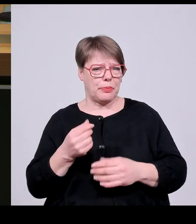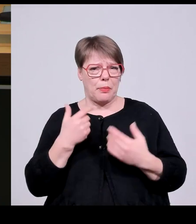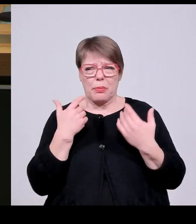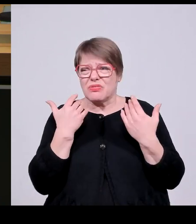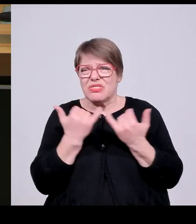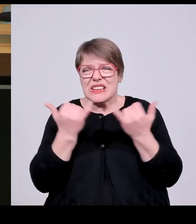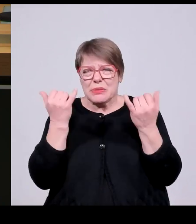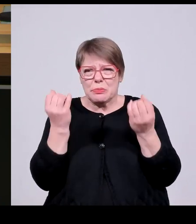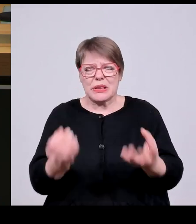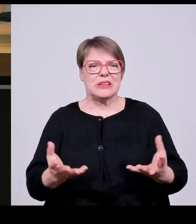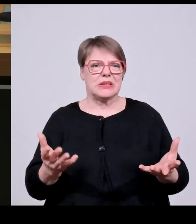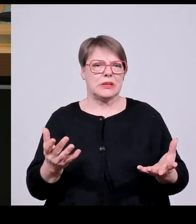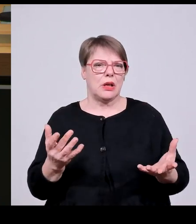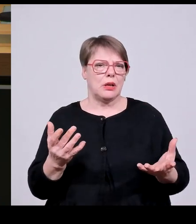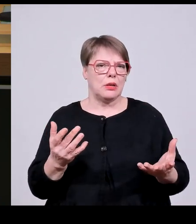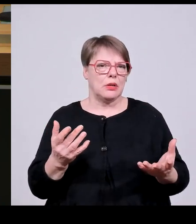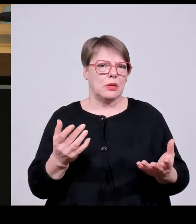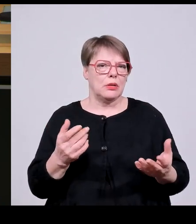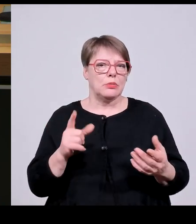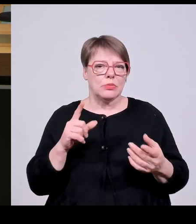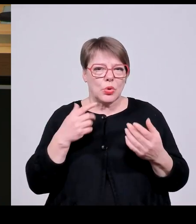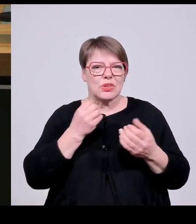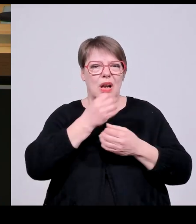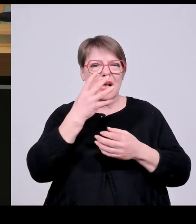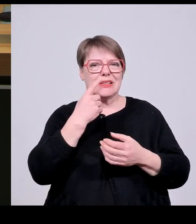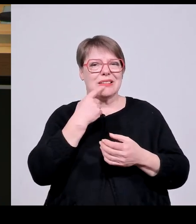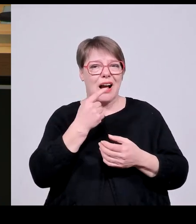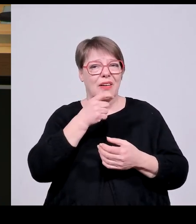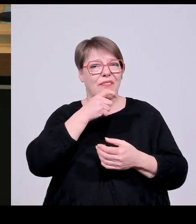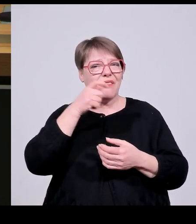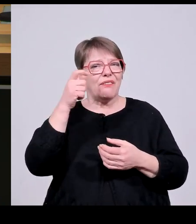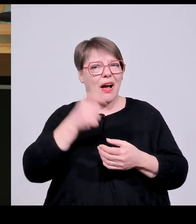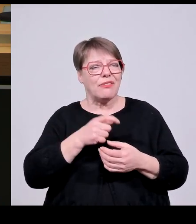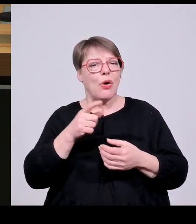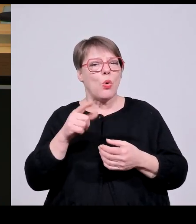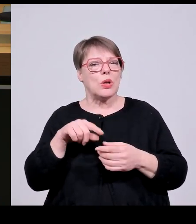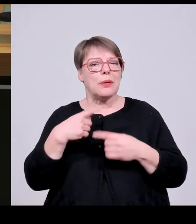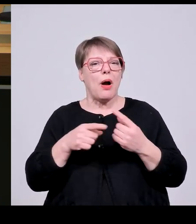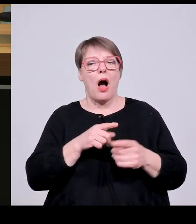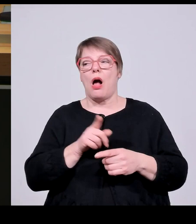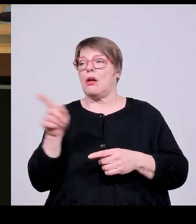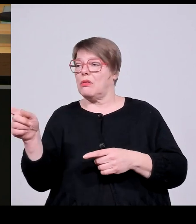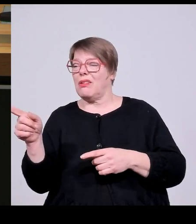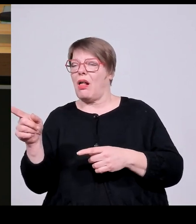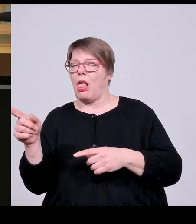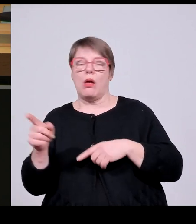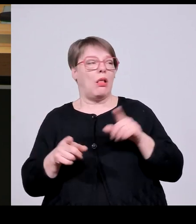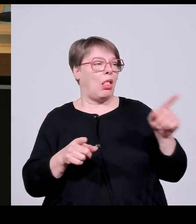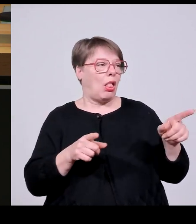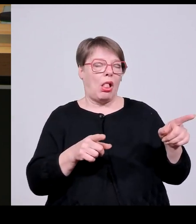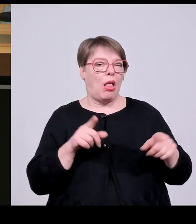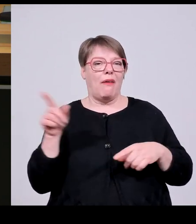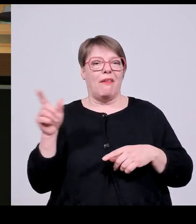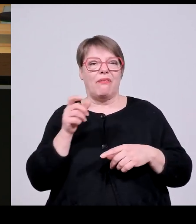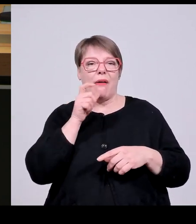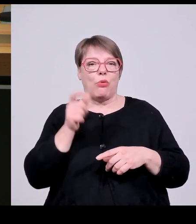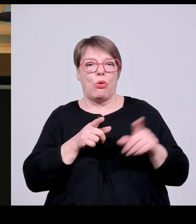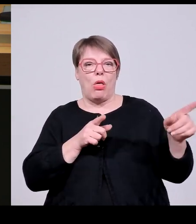(Beifall) Sie haben viele richtige Dinge angesprochen, in der Tat eine Rechtslücke. Und auch hoch Gräber. Sie haben Recht, wenn Sie sagen,